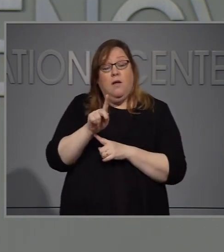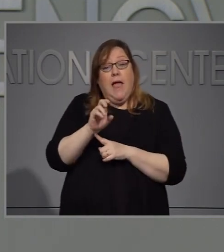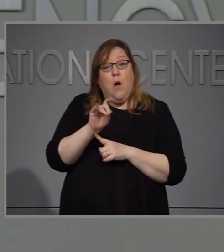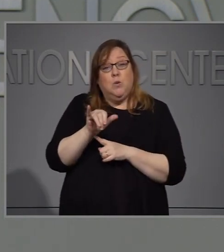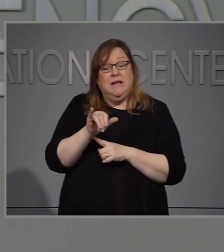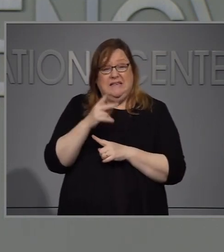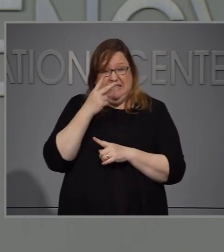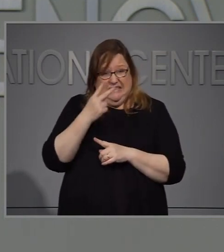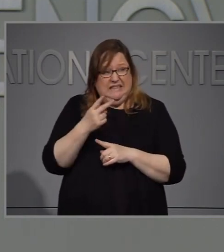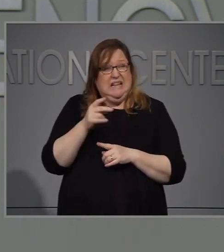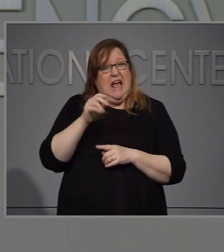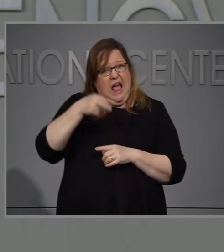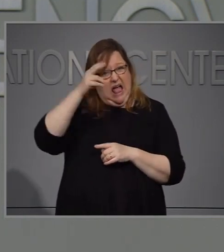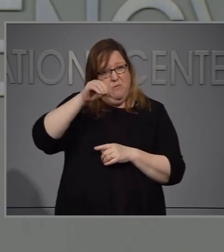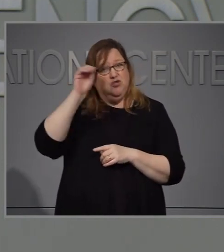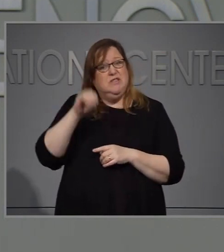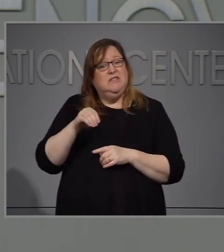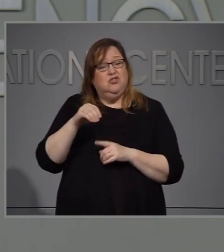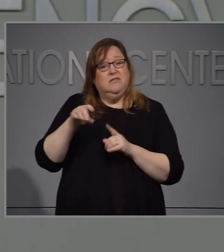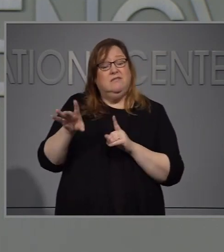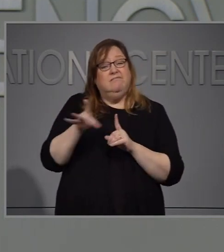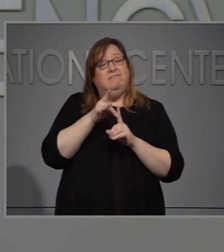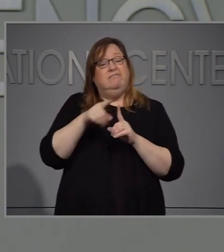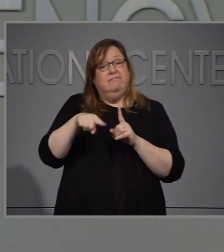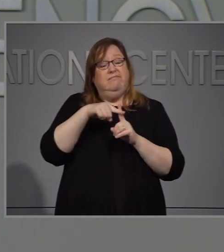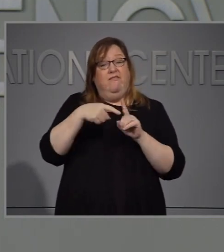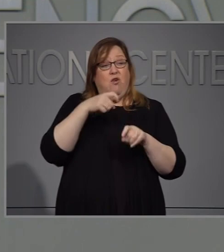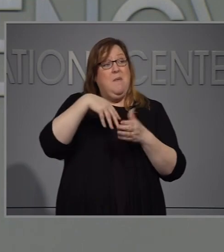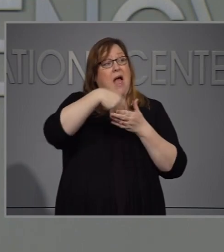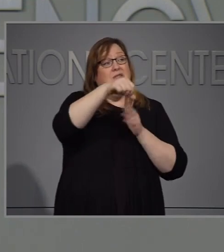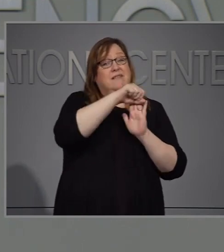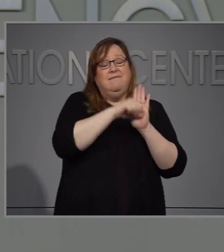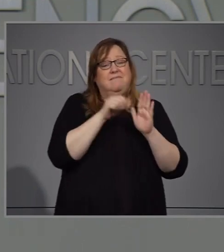condado de Cook está viendo que muchos de sus casos nuevos son de personas que vienen de